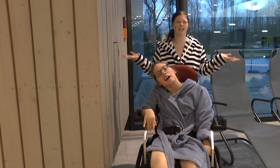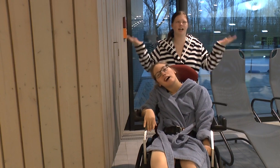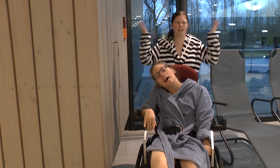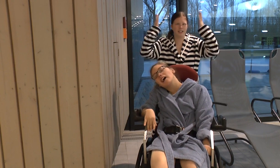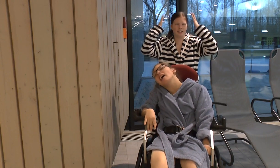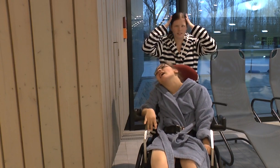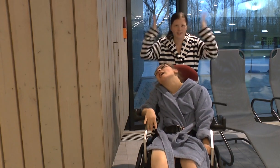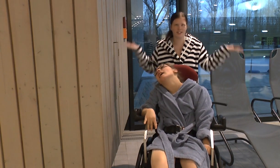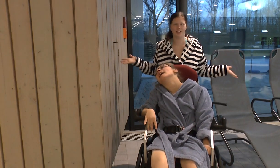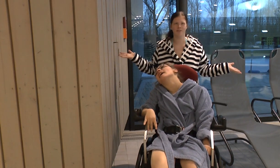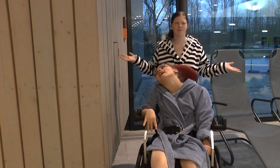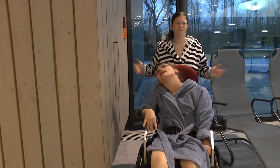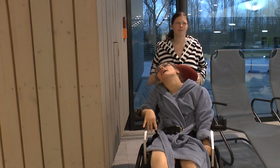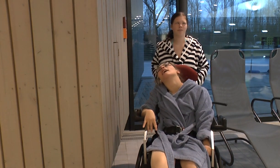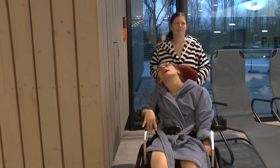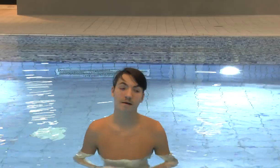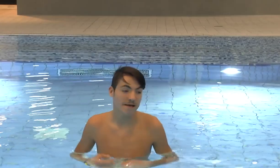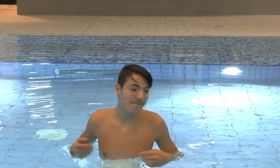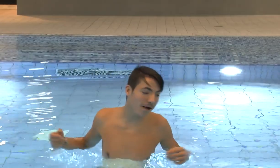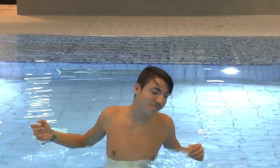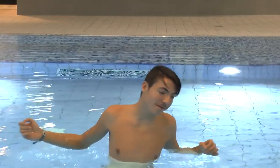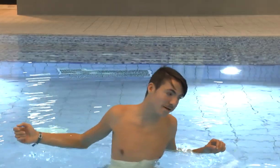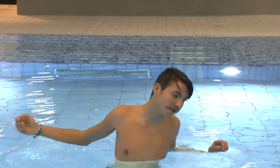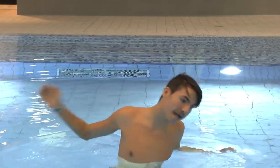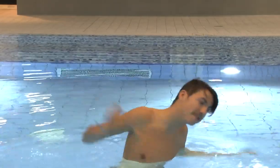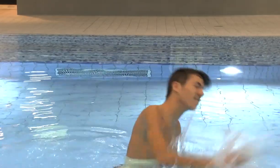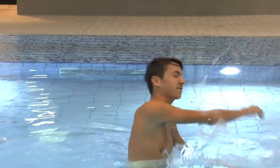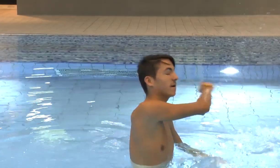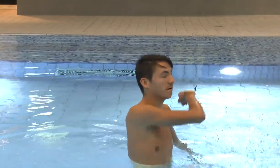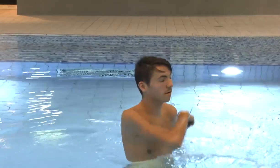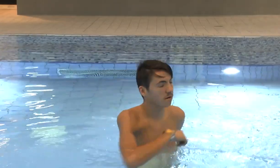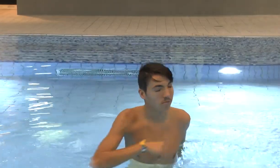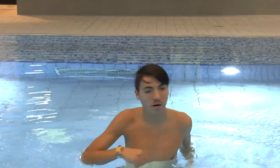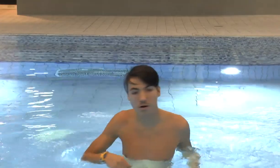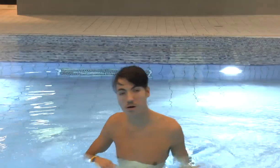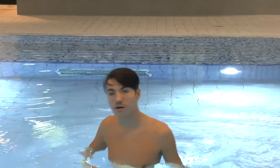Sarah kann nicht ins Wasser. Warum gibt es hier keinen Lifter?